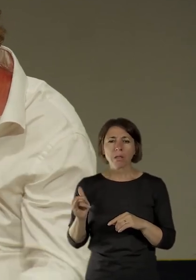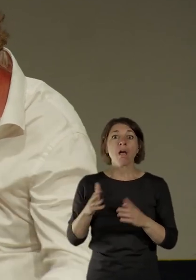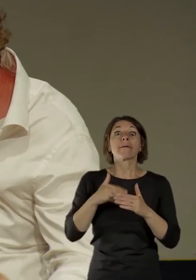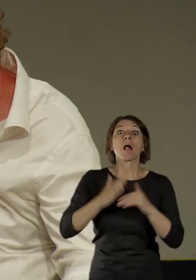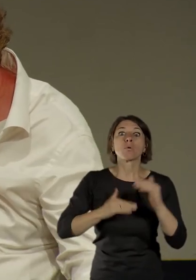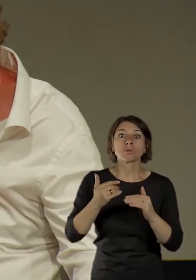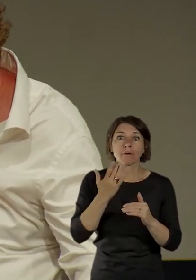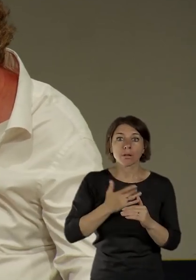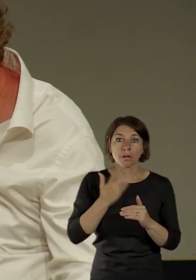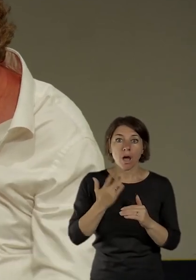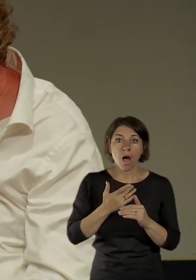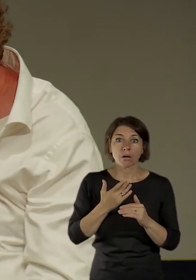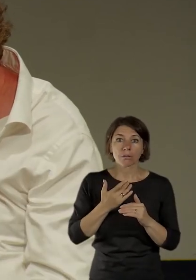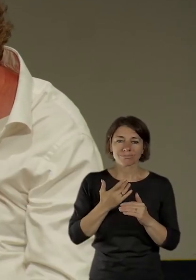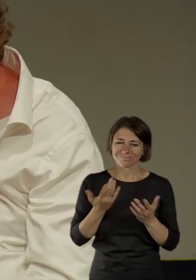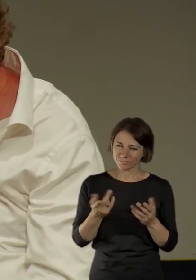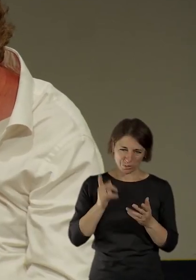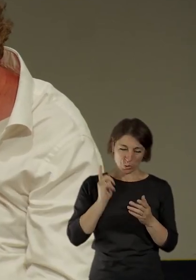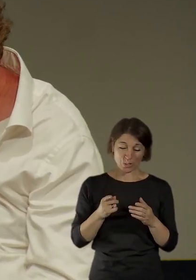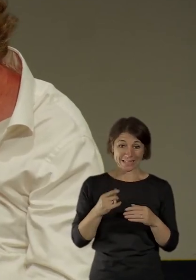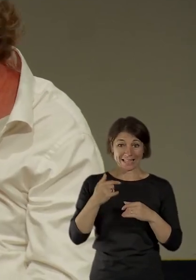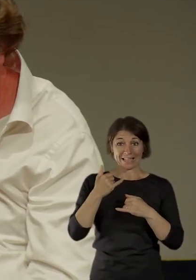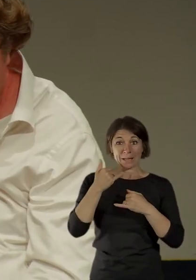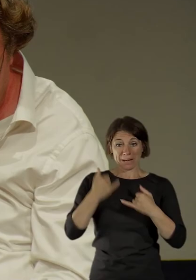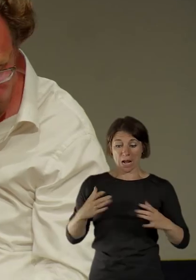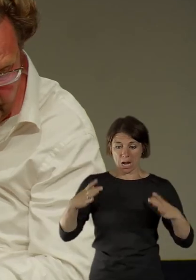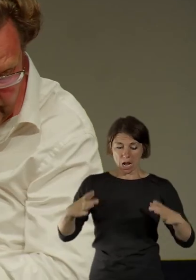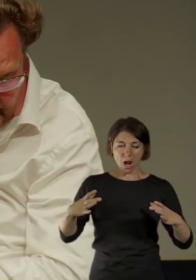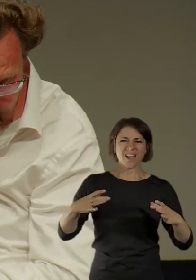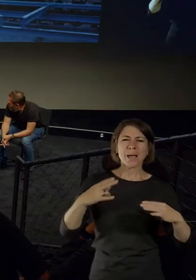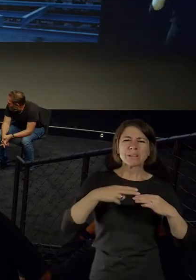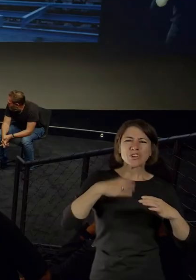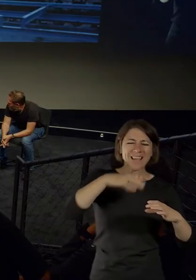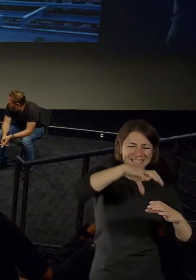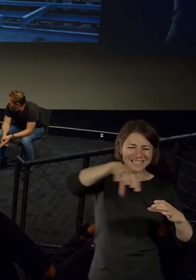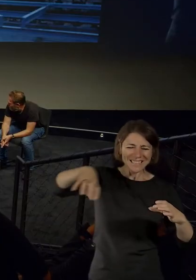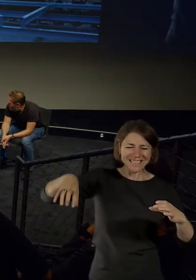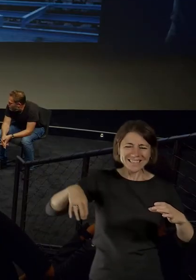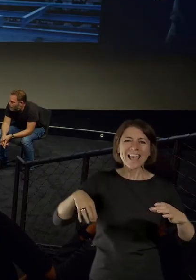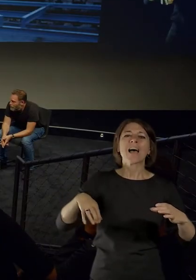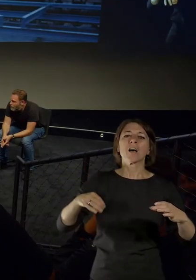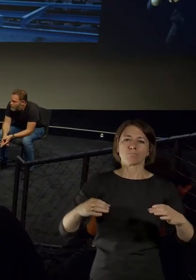Jestli nechceme zastavovat volnou krajinu. Zeptám se, zda je dotaz.